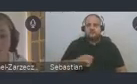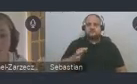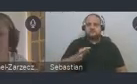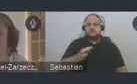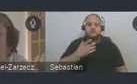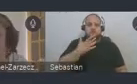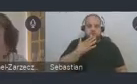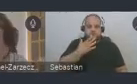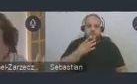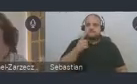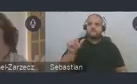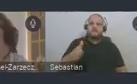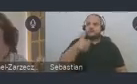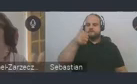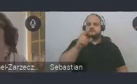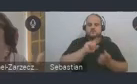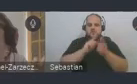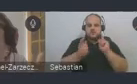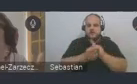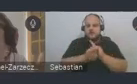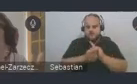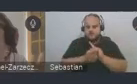takie pierwsze spotkanie dla cyfrowych debiutantów